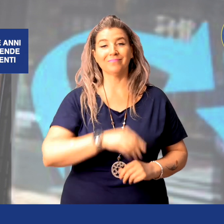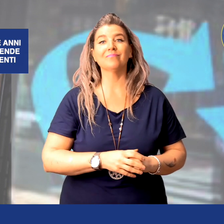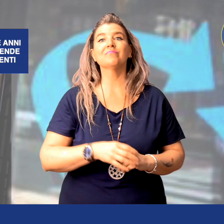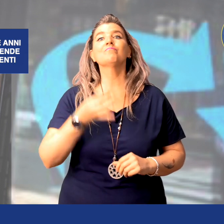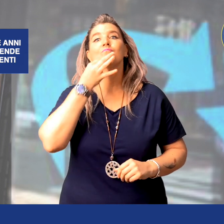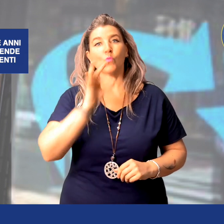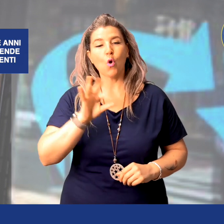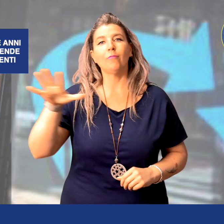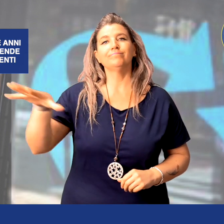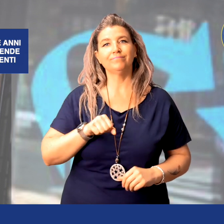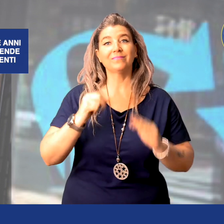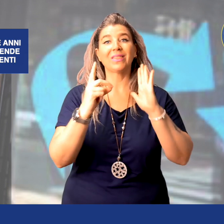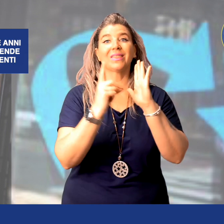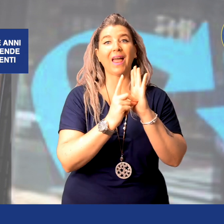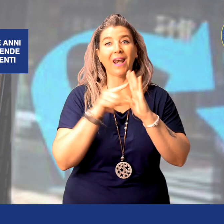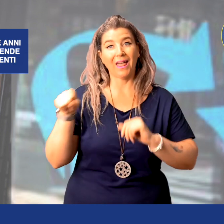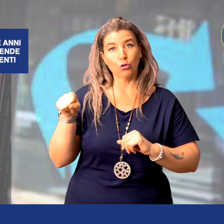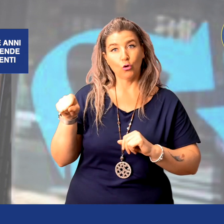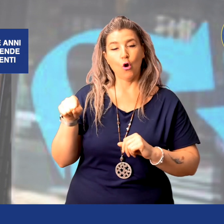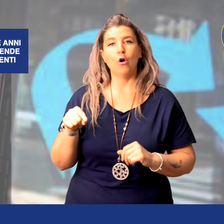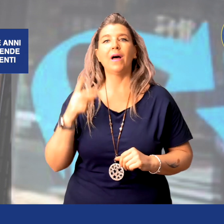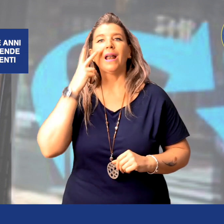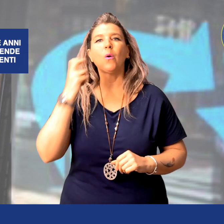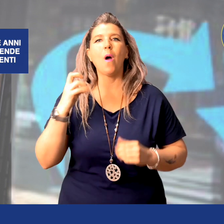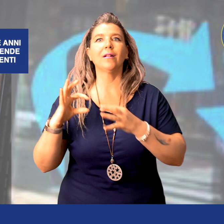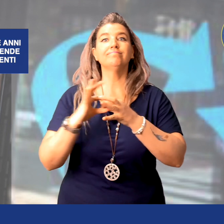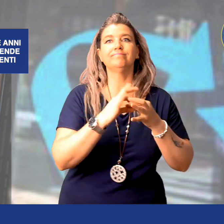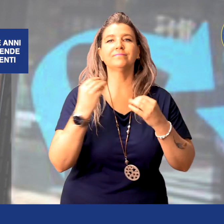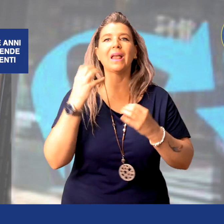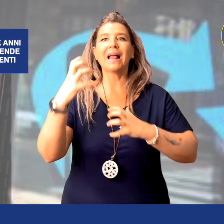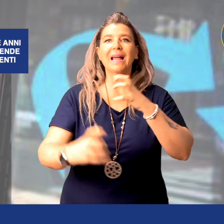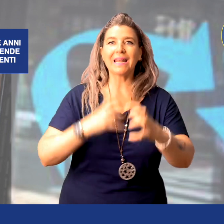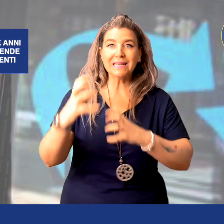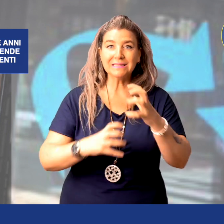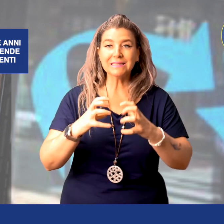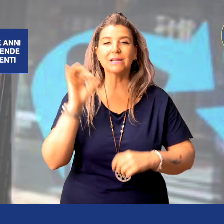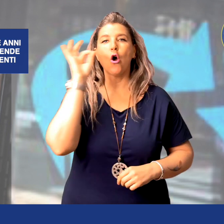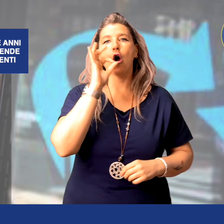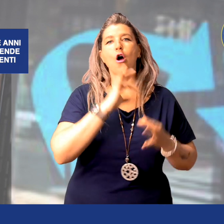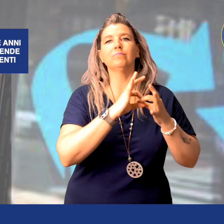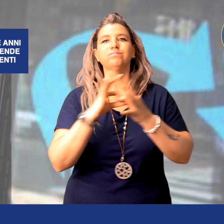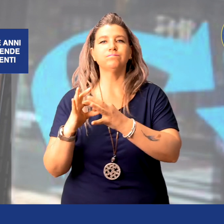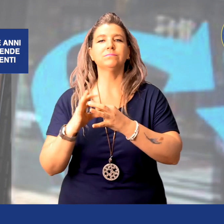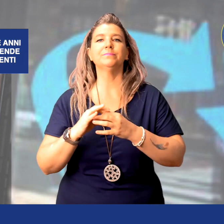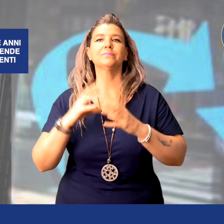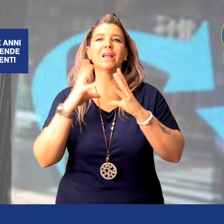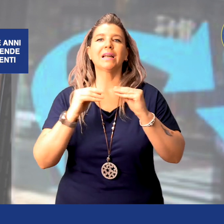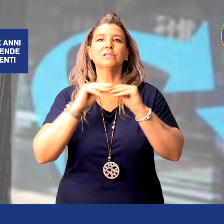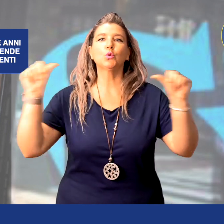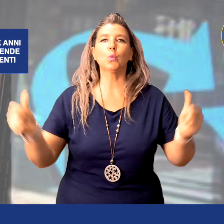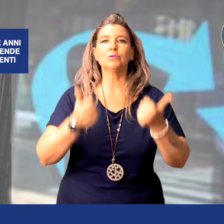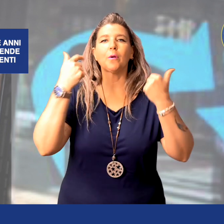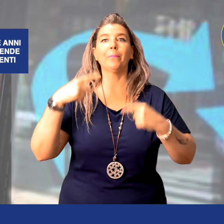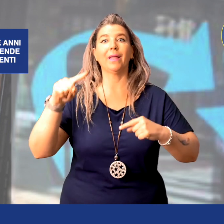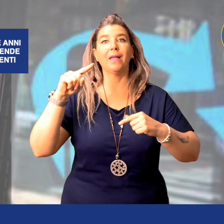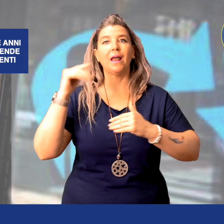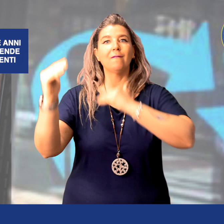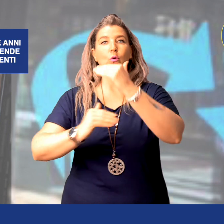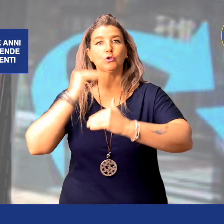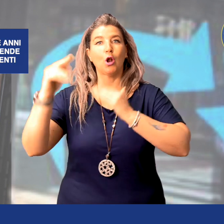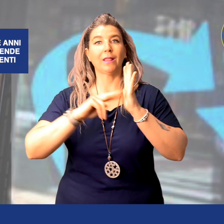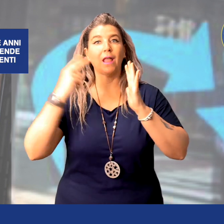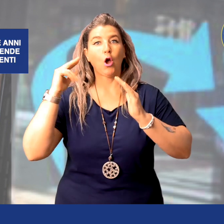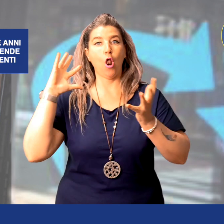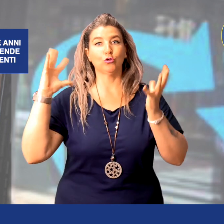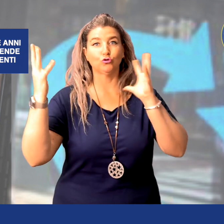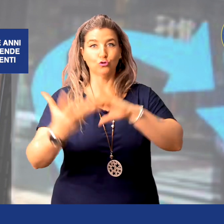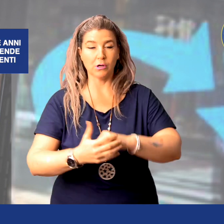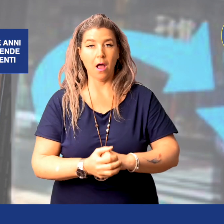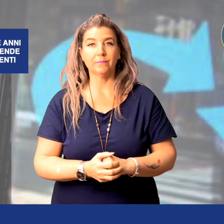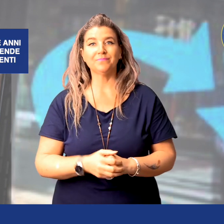possono usufruire il decreto in occasione di crisi o di trasformazione tecnologica